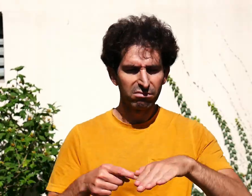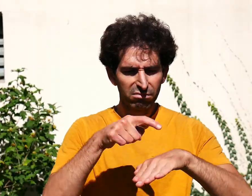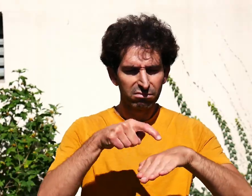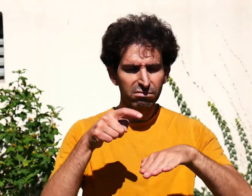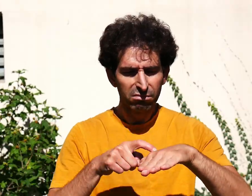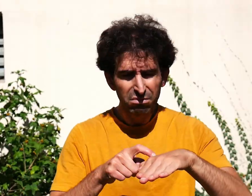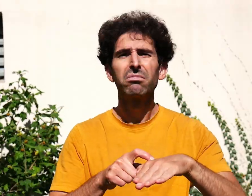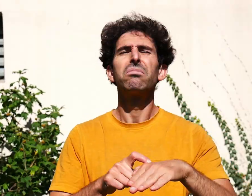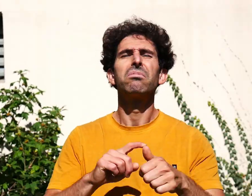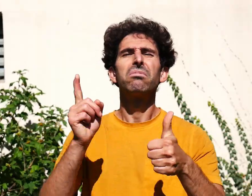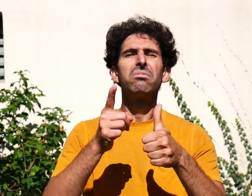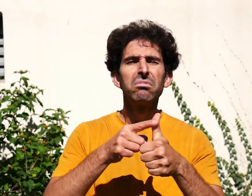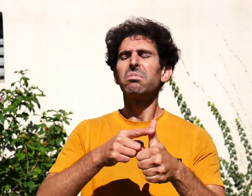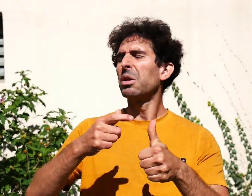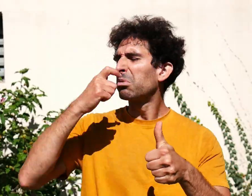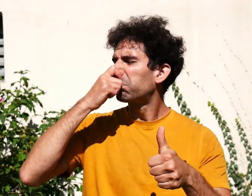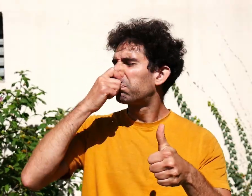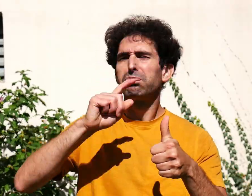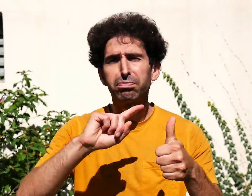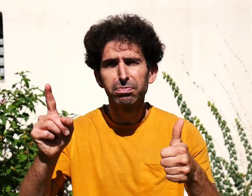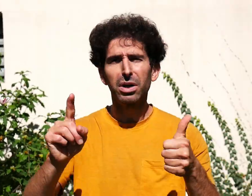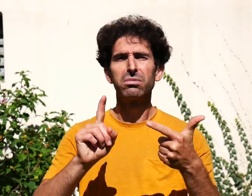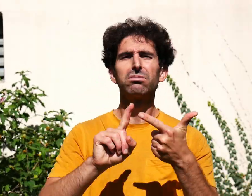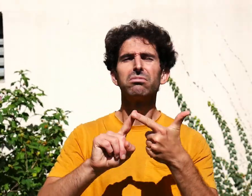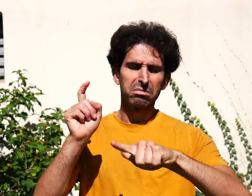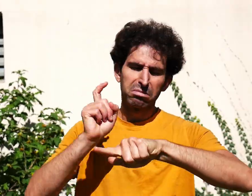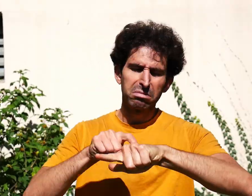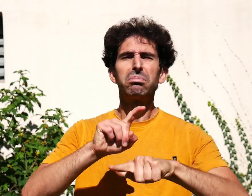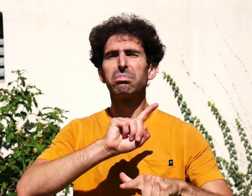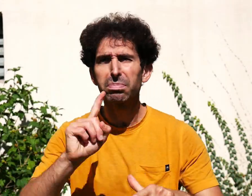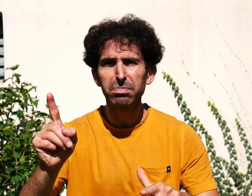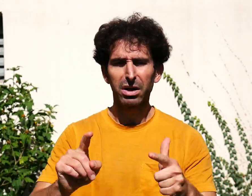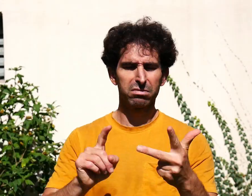Phyrrhocoris apterus ne pue pas, ne pique pas,